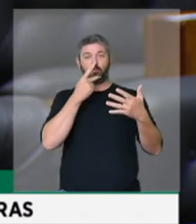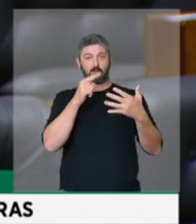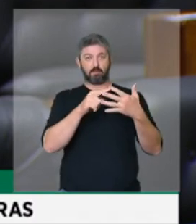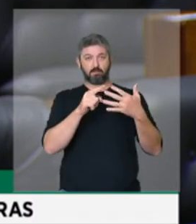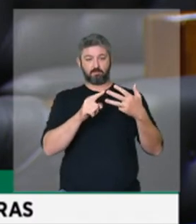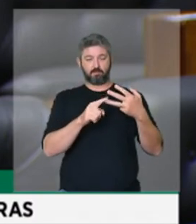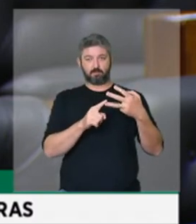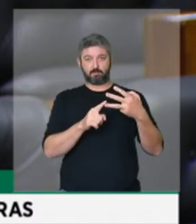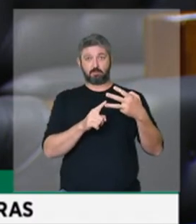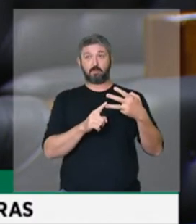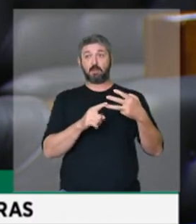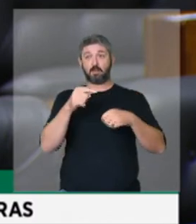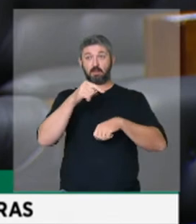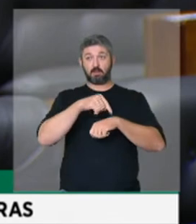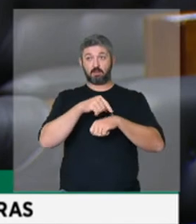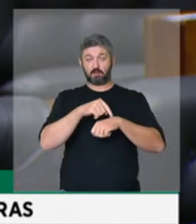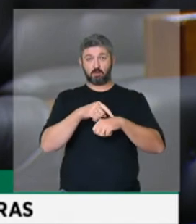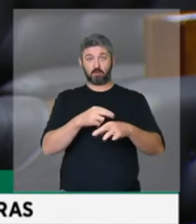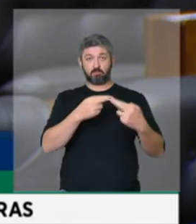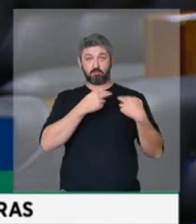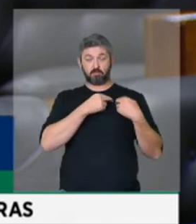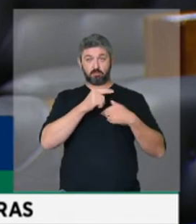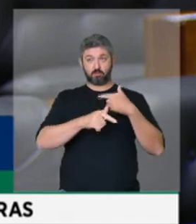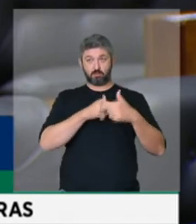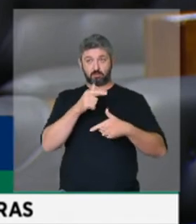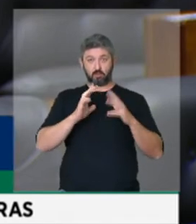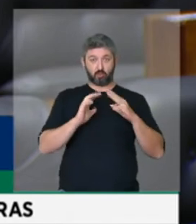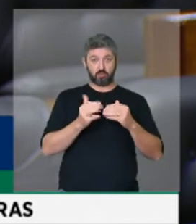A VER, O ART. 18 DIZ BASICAMENTE O SEGUINTE: O DEPUTADO APRESENTARÁÉ MESA